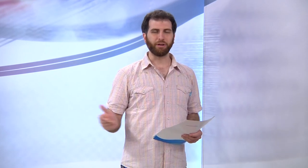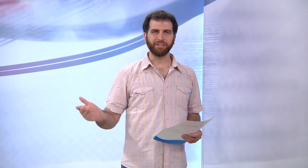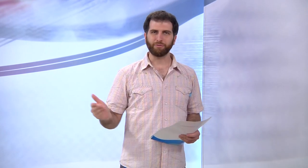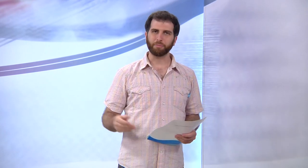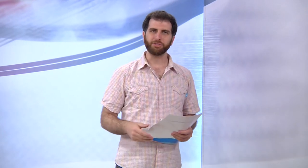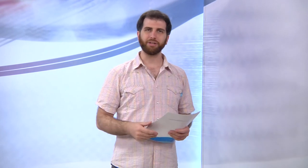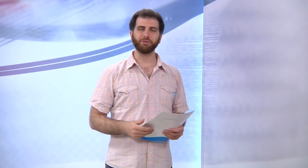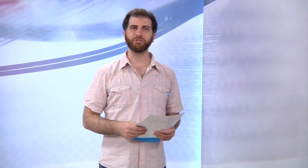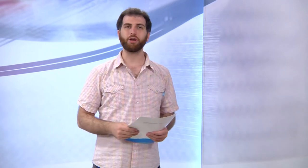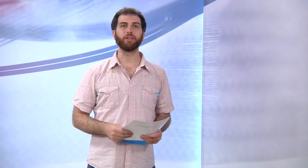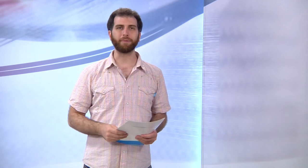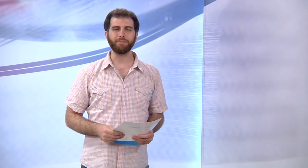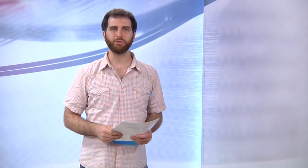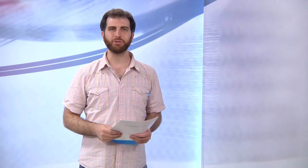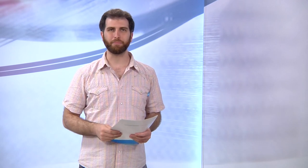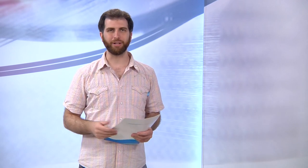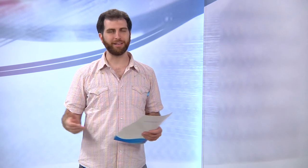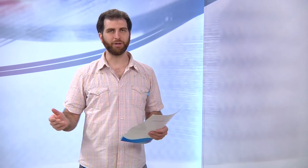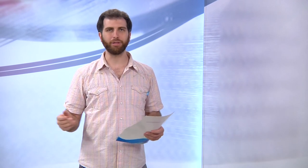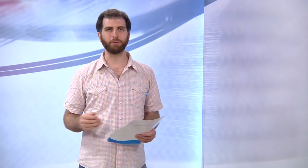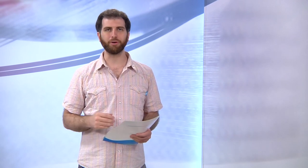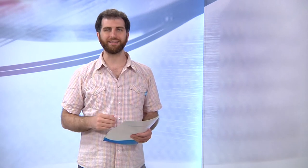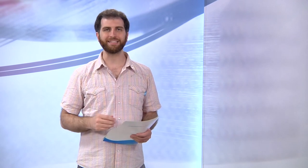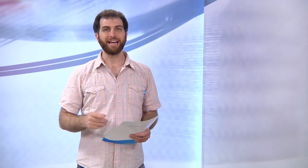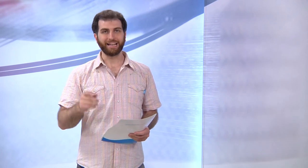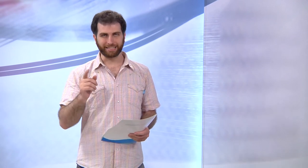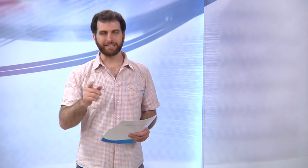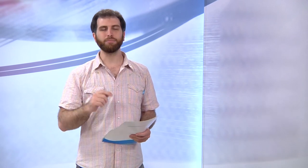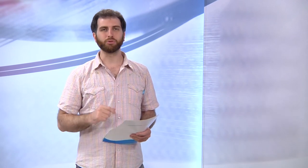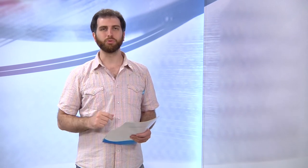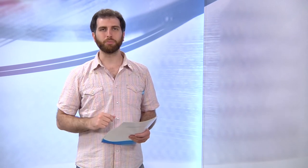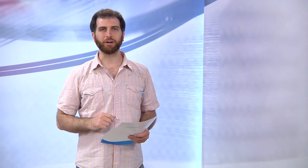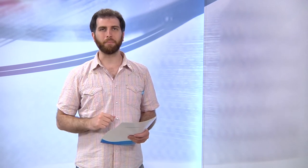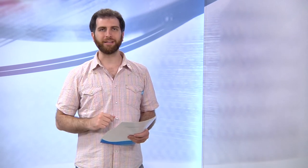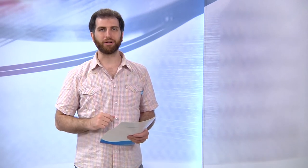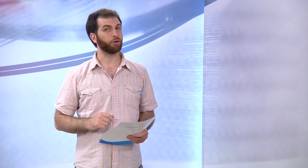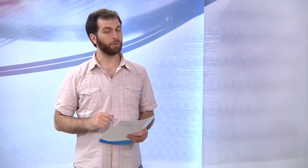Y con esta información nos despedimos por el día de hoy de Propuestas. les agradecemos mucho por acompañarnos,